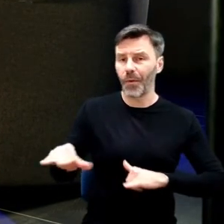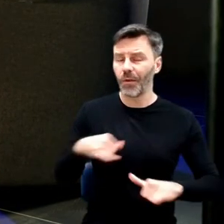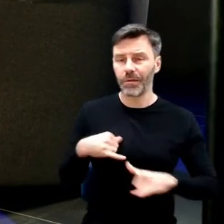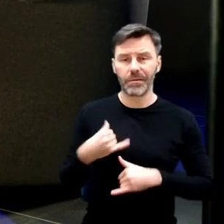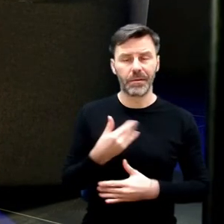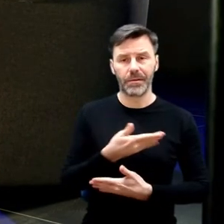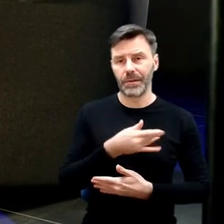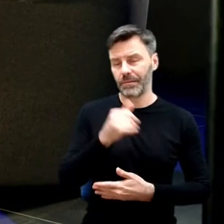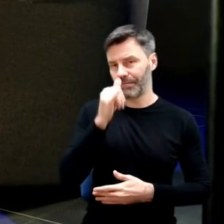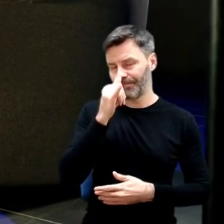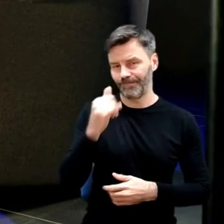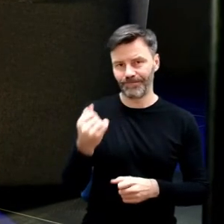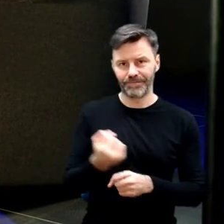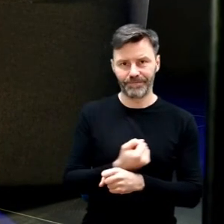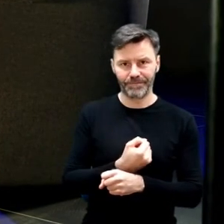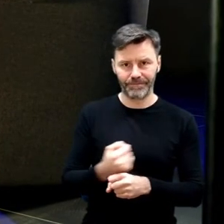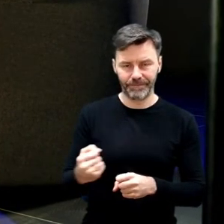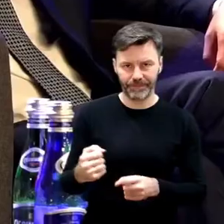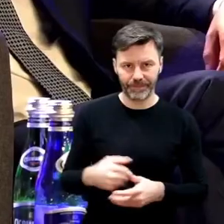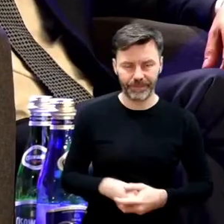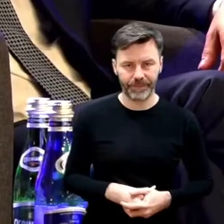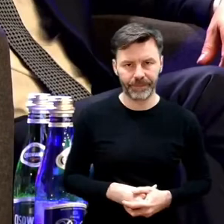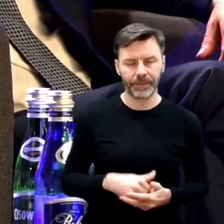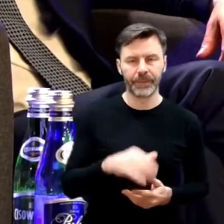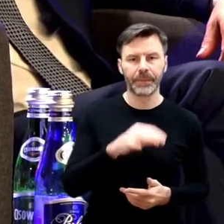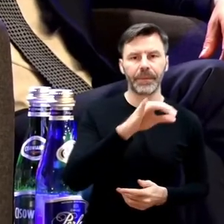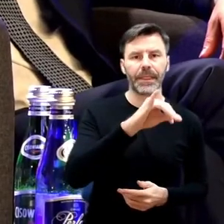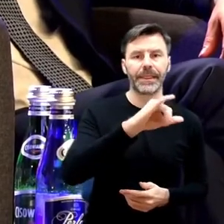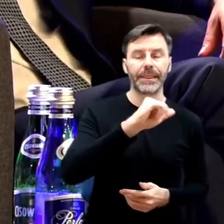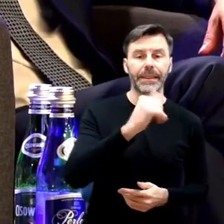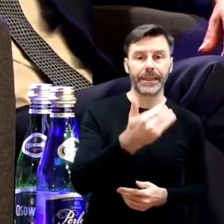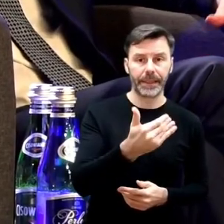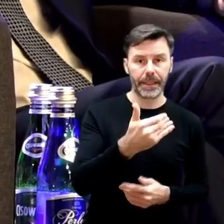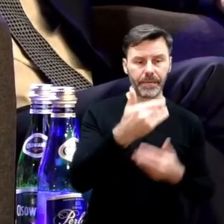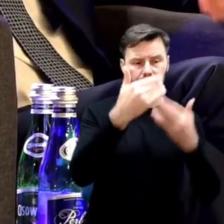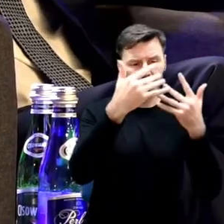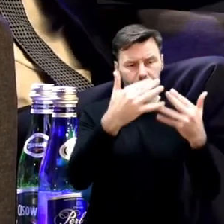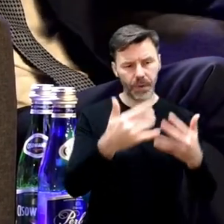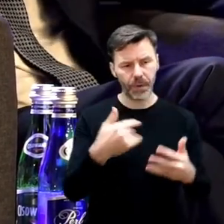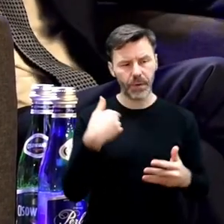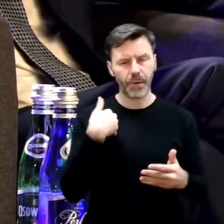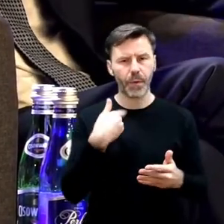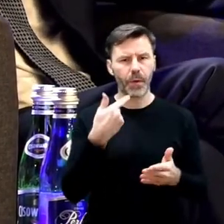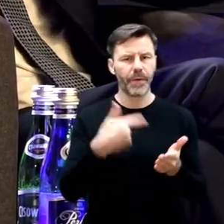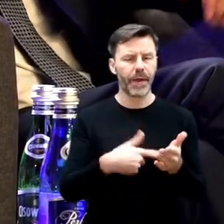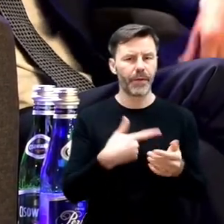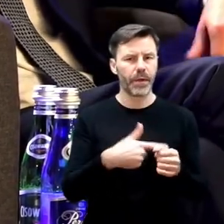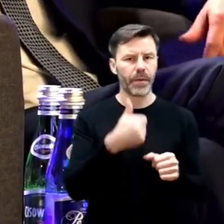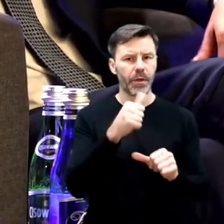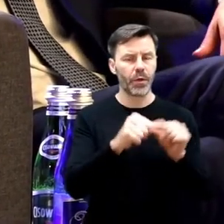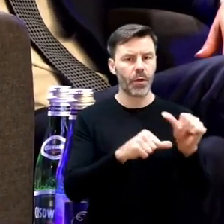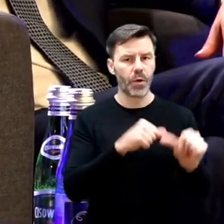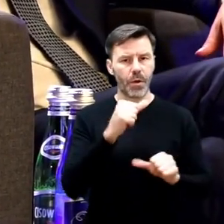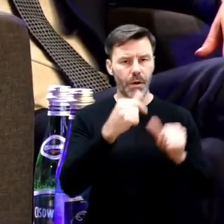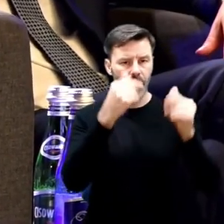Dla naszych SIM-ów pierwotne kalkulacje w 2021 roku, kiedy powoływaliśmy pierwsze SIM-y